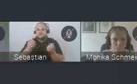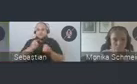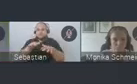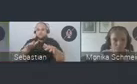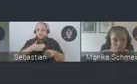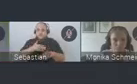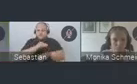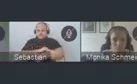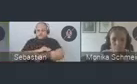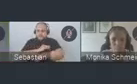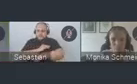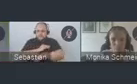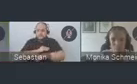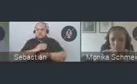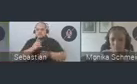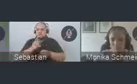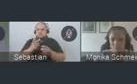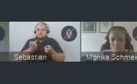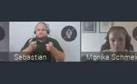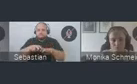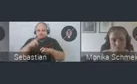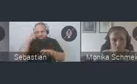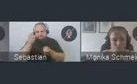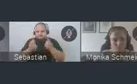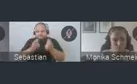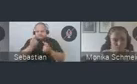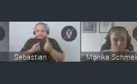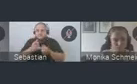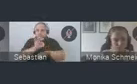które powstały w czasie projektu.